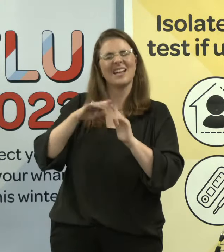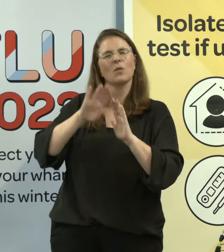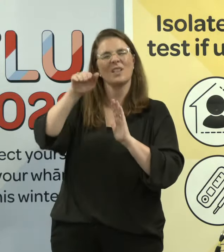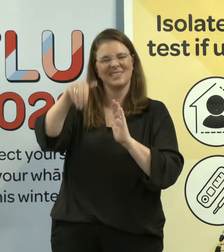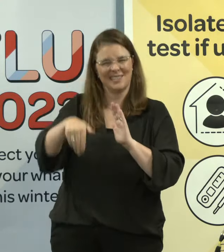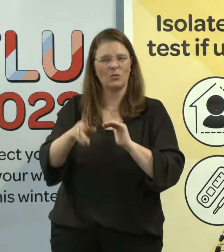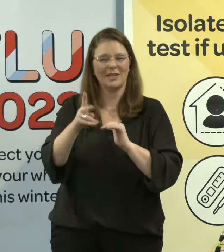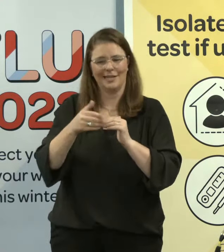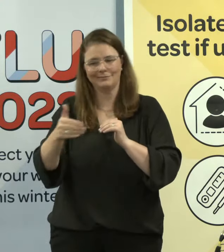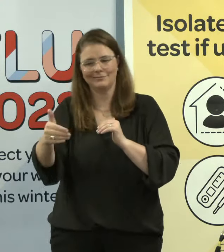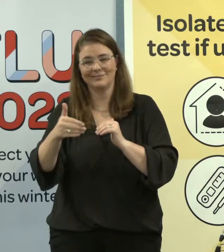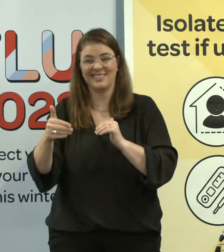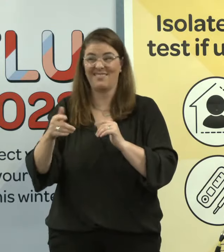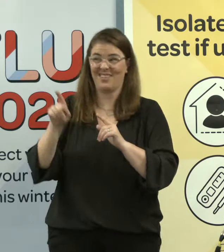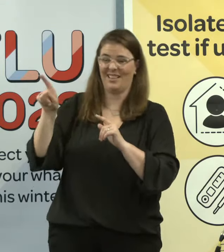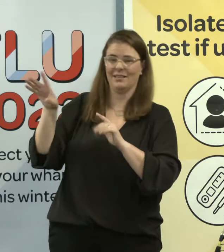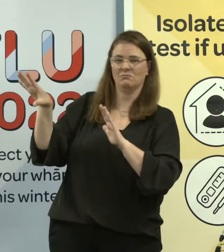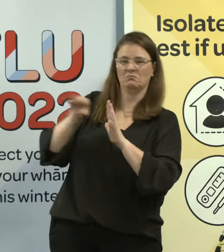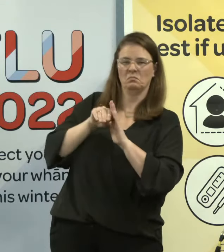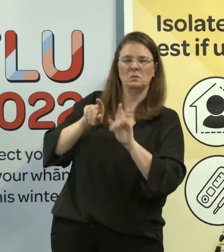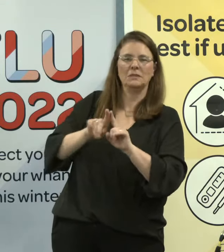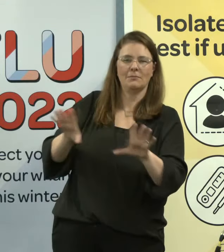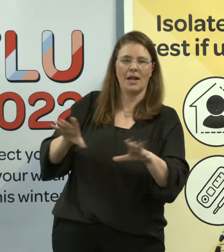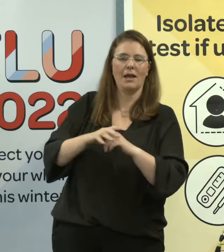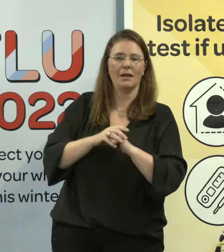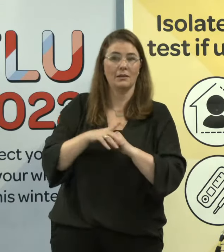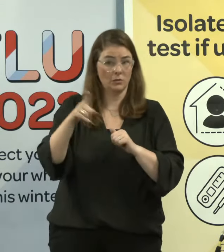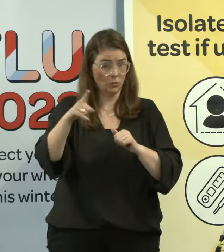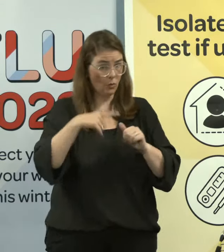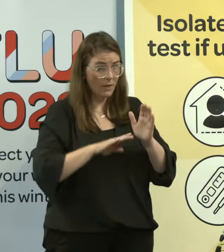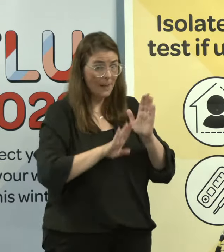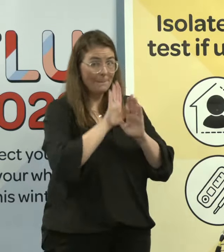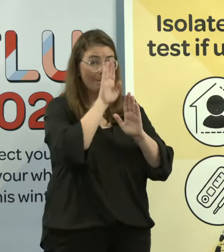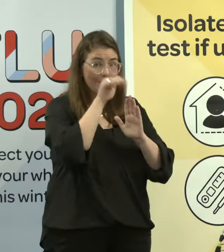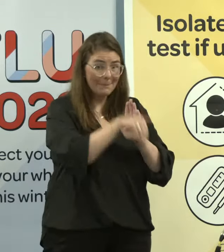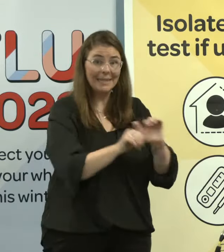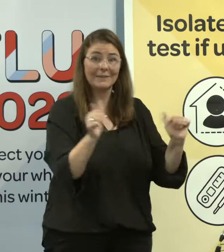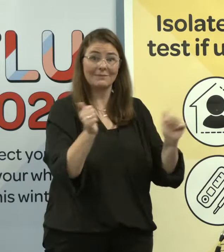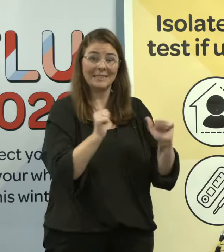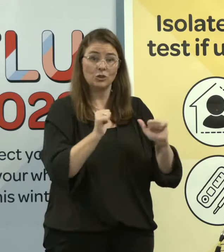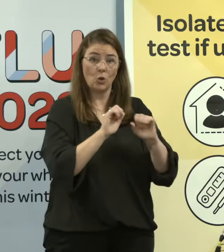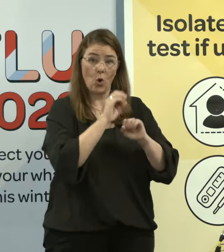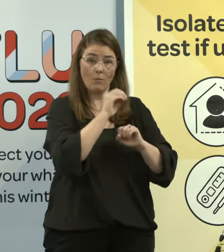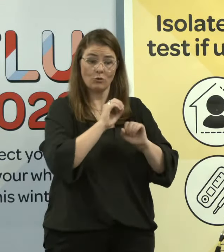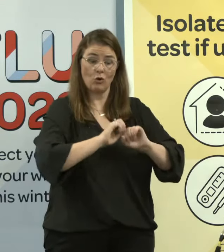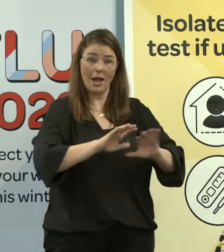tata me te tino aroha ki roto Ahitereiria, kei te kite ratou ka hoki ki runga. Engari maau ka